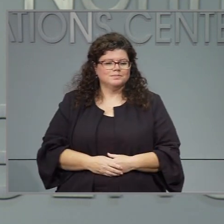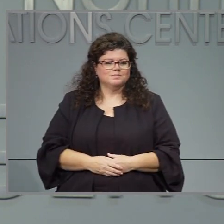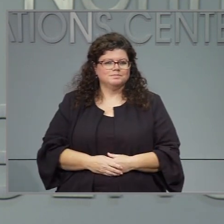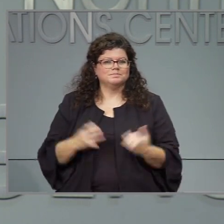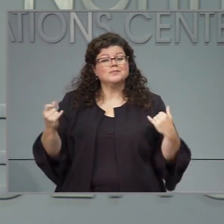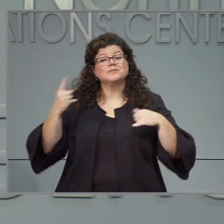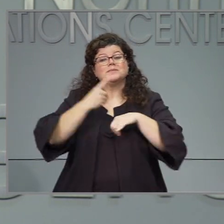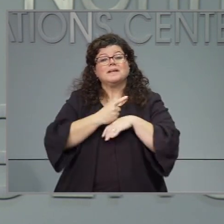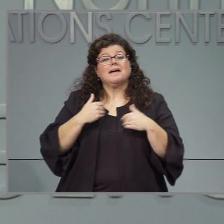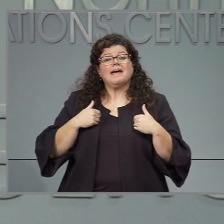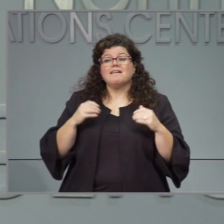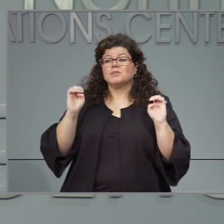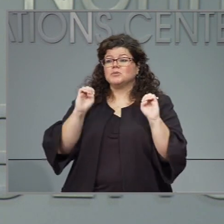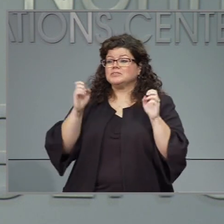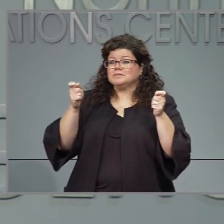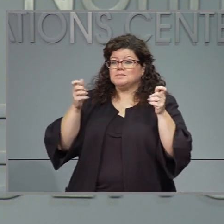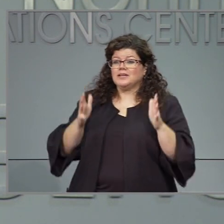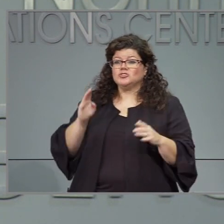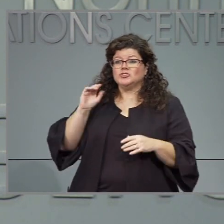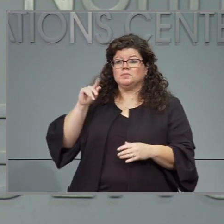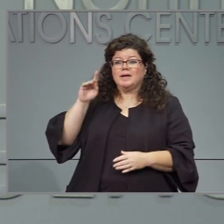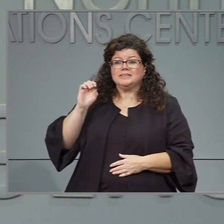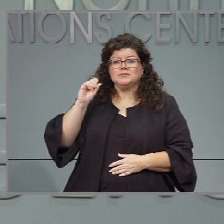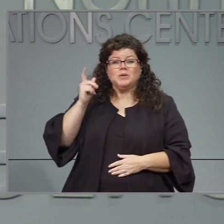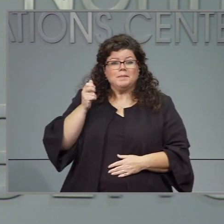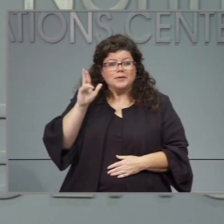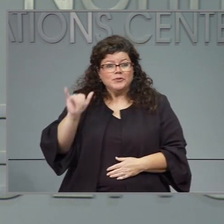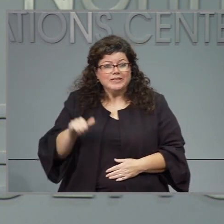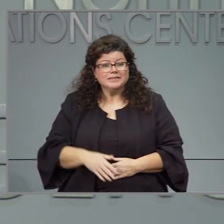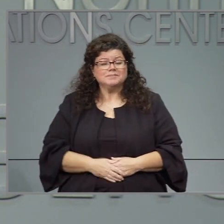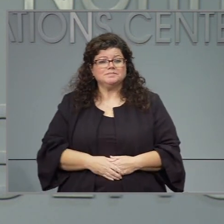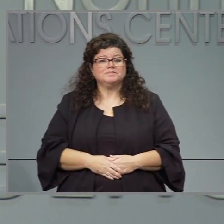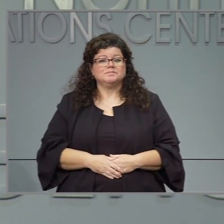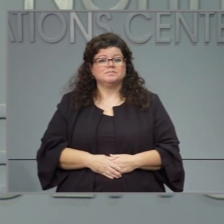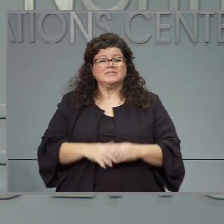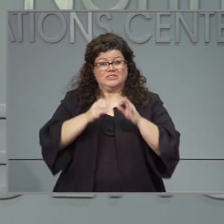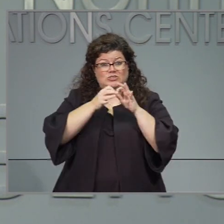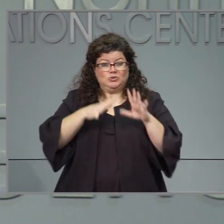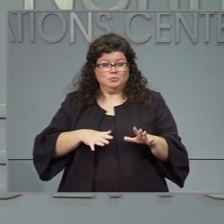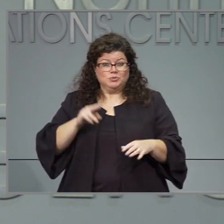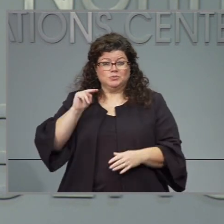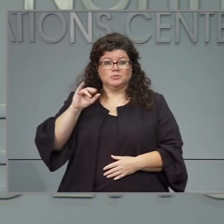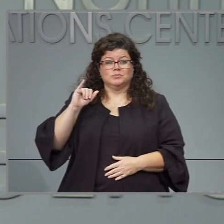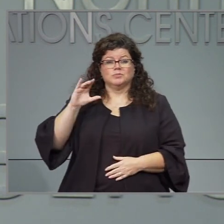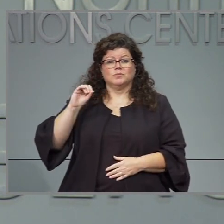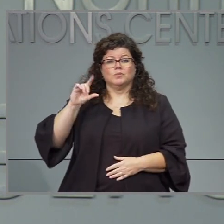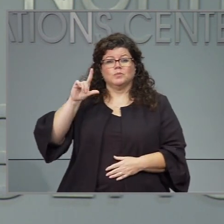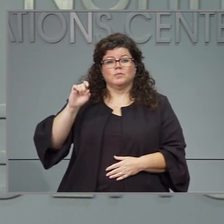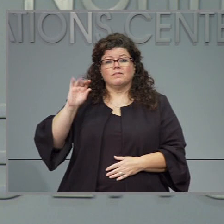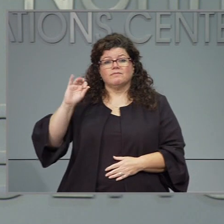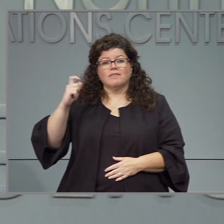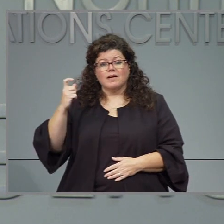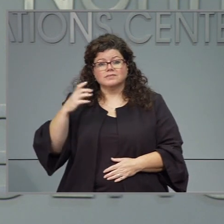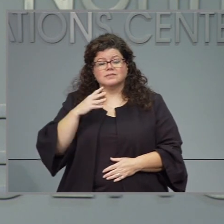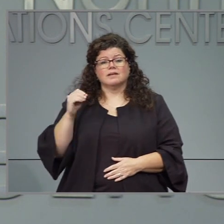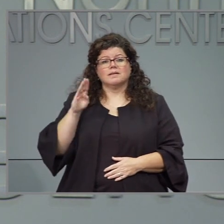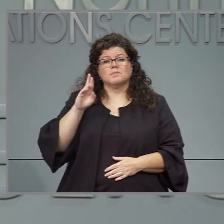secretaria, cuenten niño, tengo el director de Administración de Emergencias Max prevé Nico fax y brillantemente son